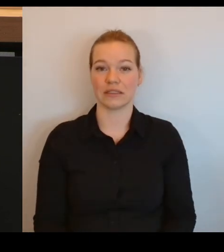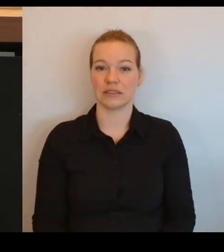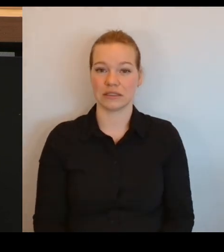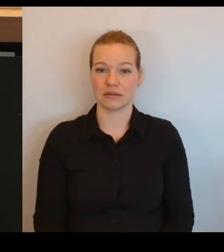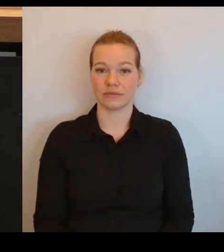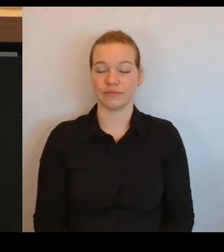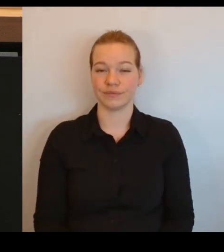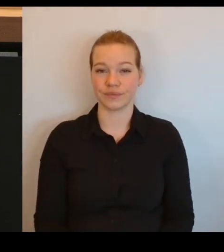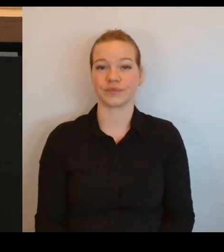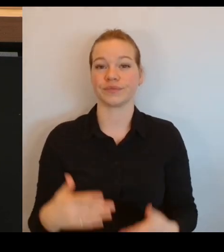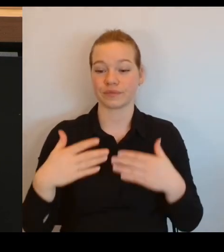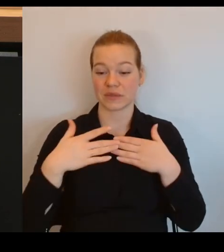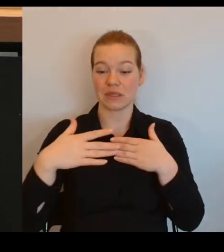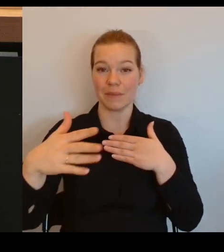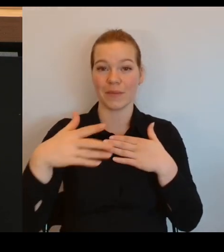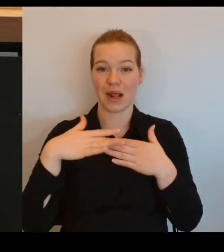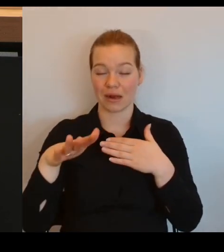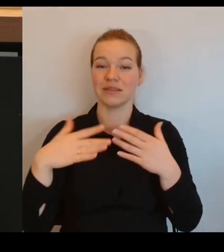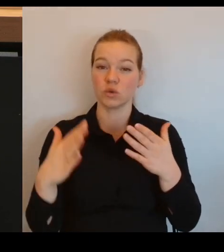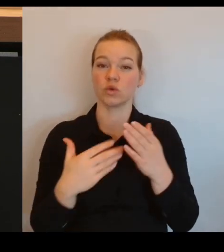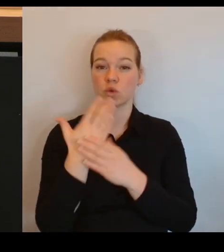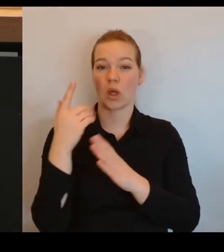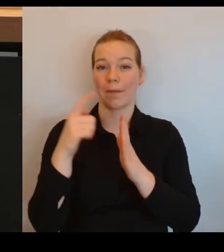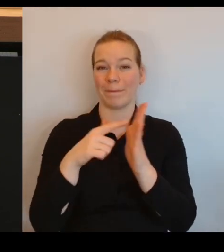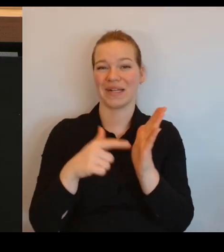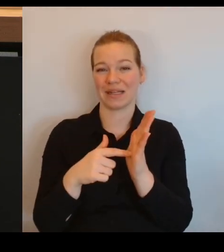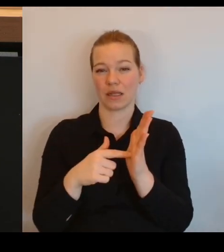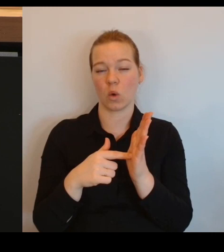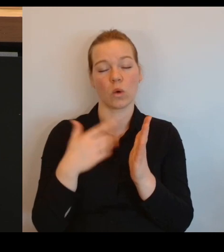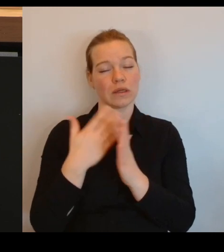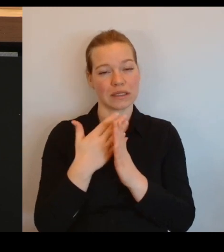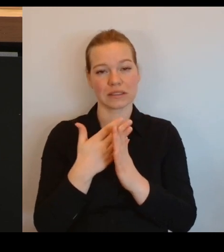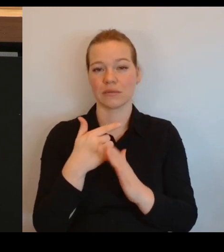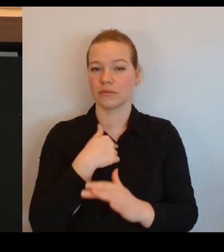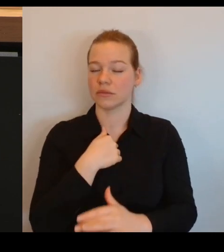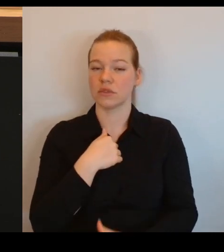Deshalb braucht es aus unserer Sicht auch hier vor allem zwei Dinge.